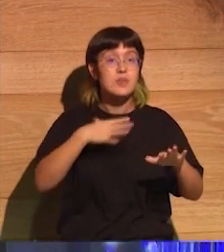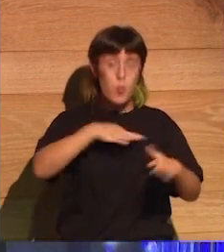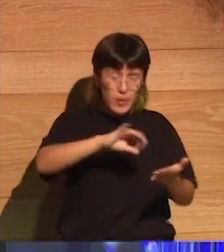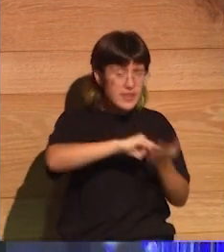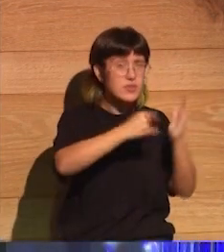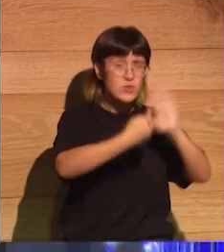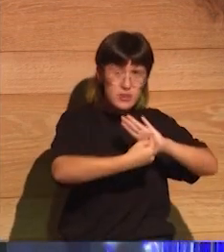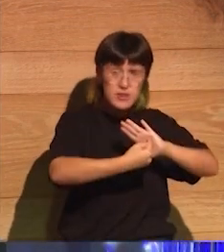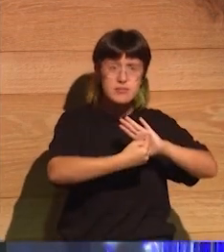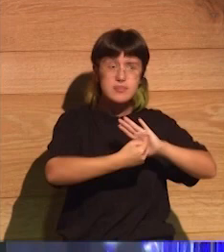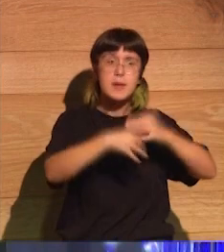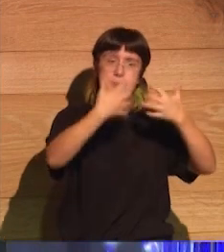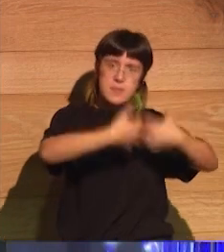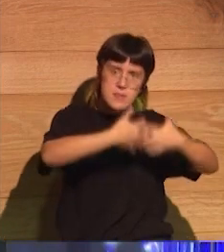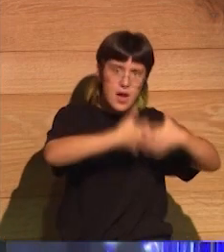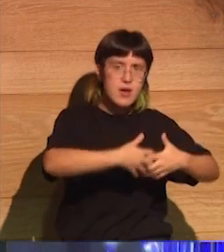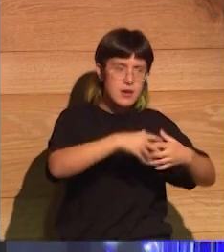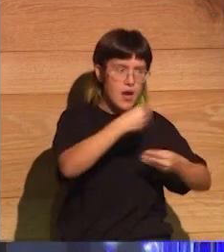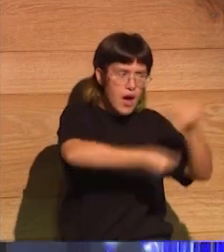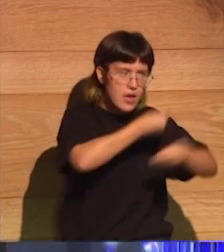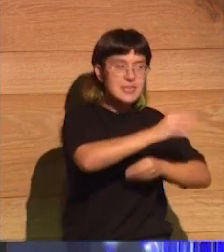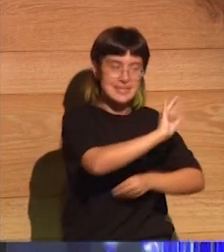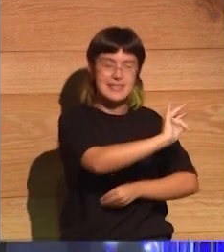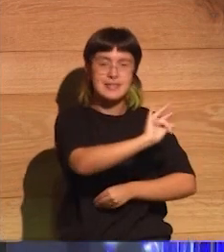y las máquinas, las personas, y por eso estamos aquí y hablando de